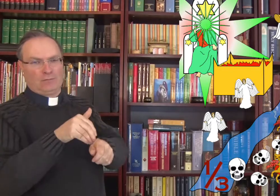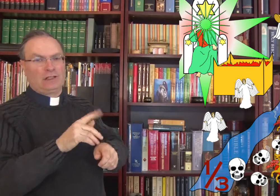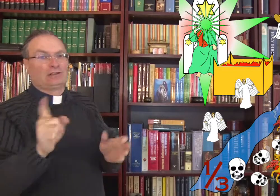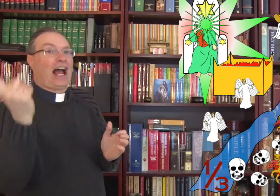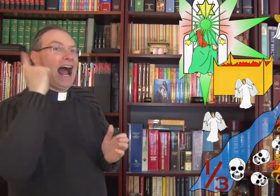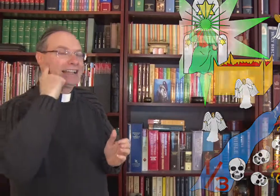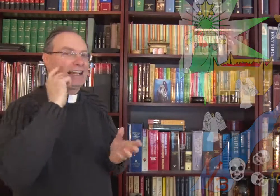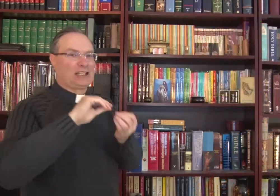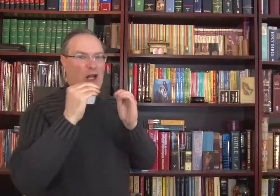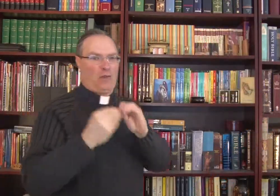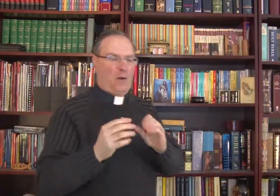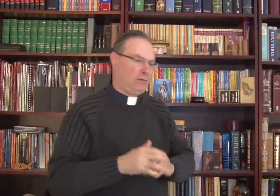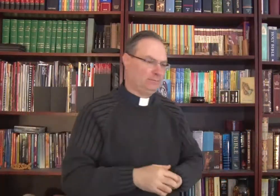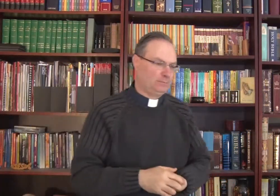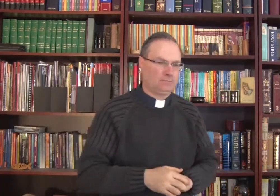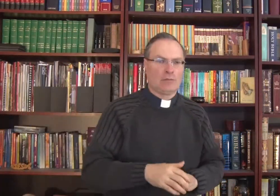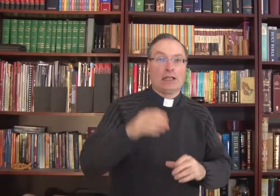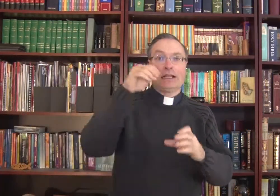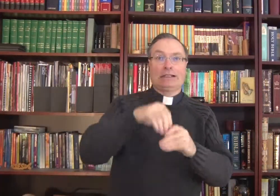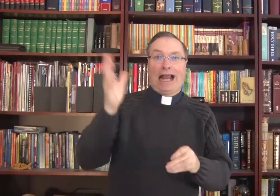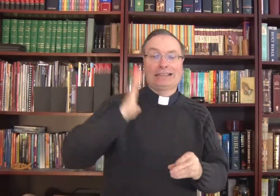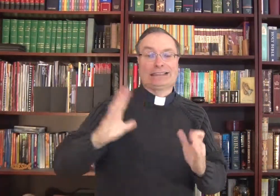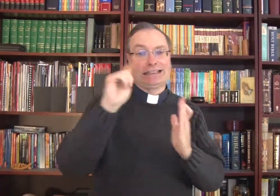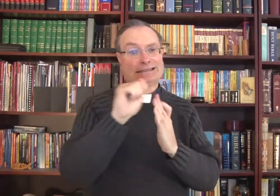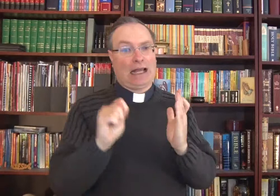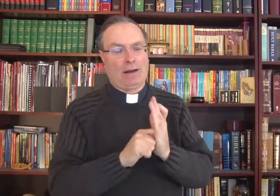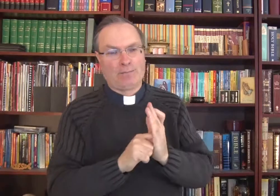j'en entendis le nombre. Dans l’Ancien Testament,